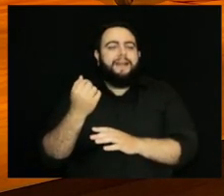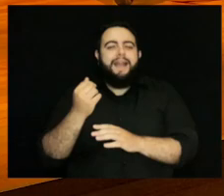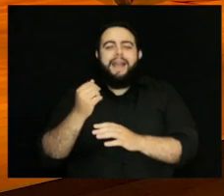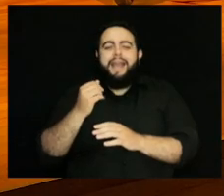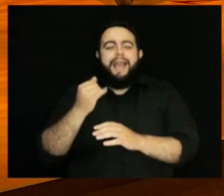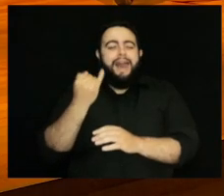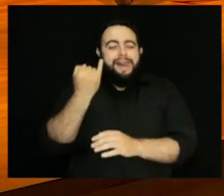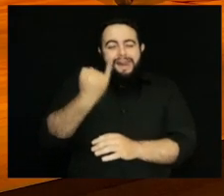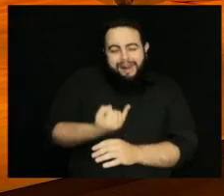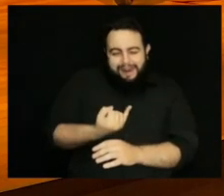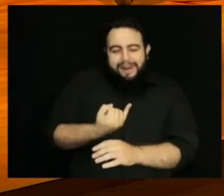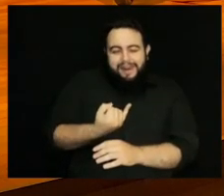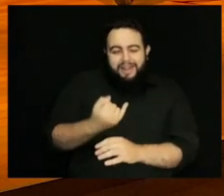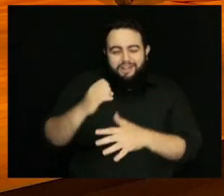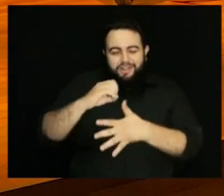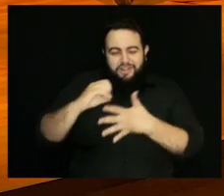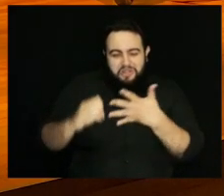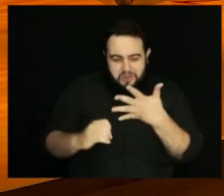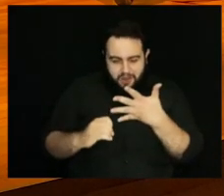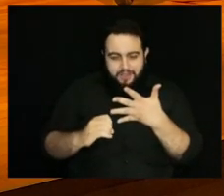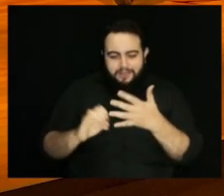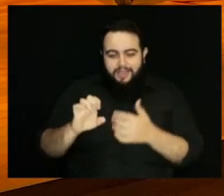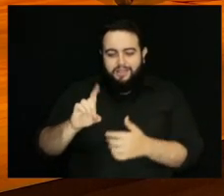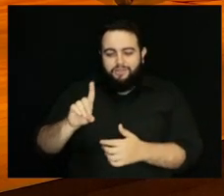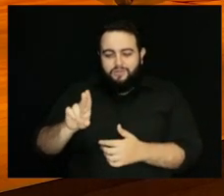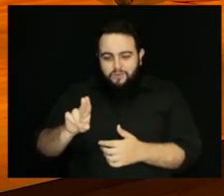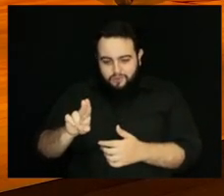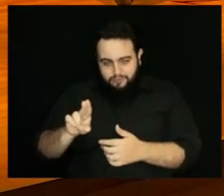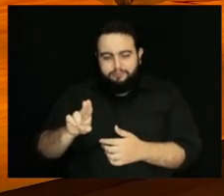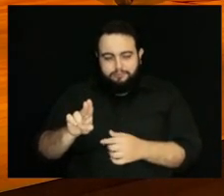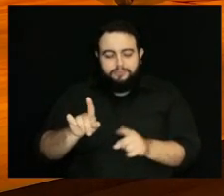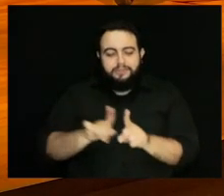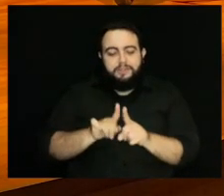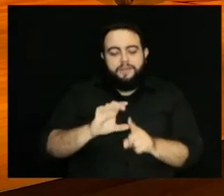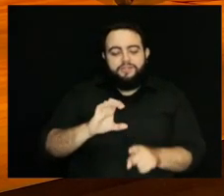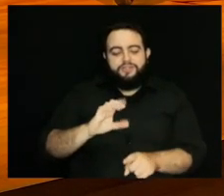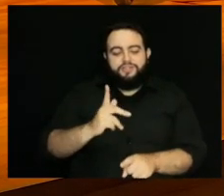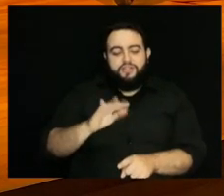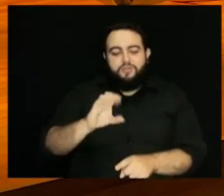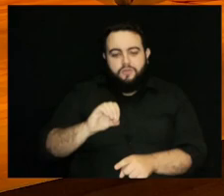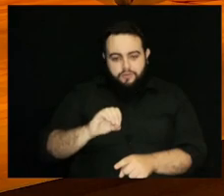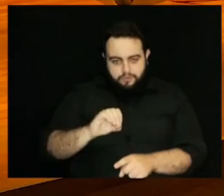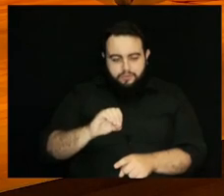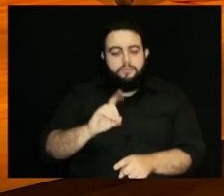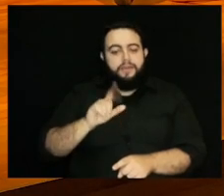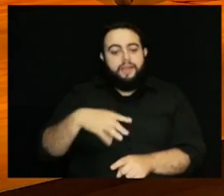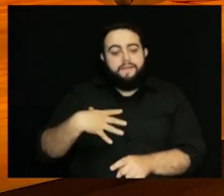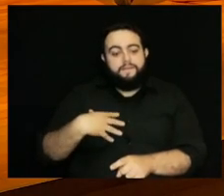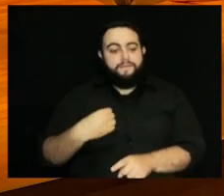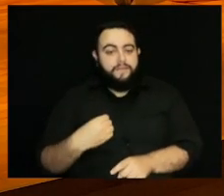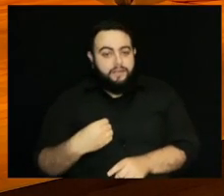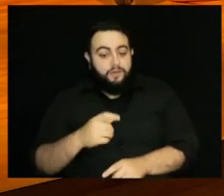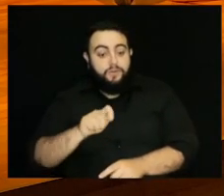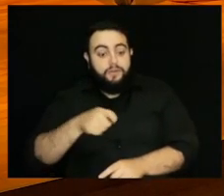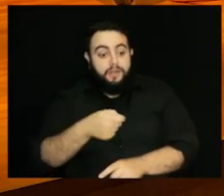Unidos numa das melhores faculdades e Chico Buarque, que é filho do Sérgio Buarque, que